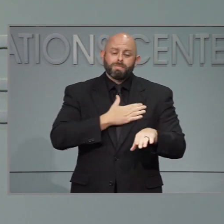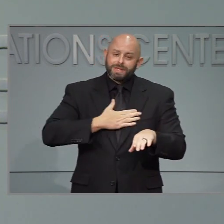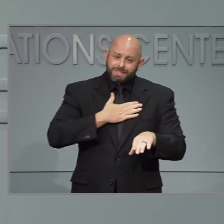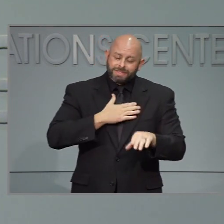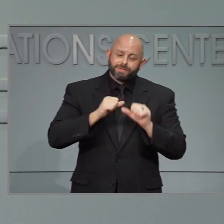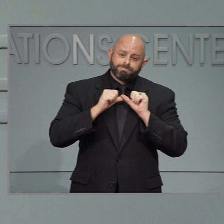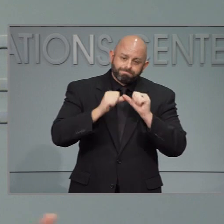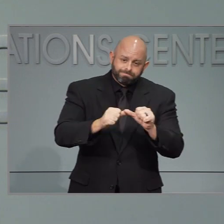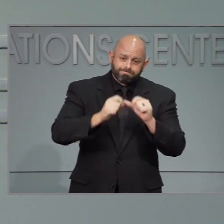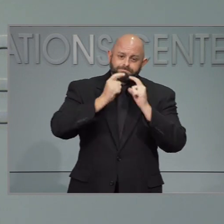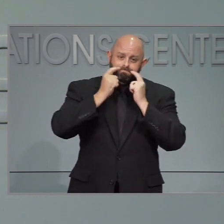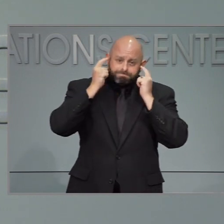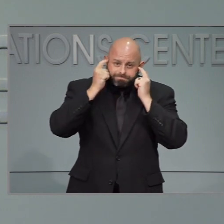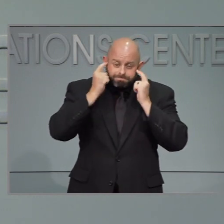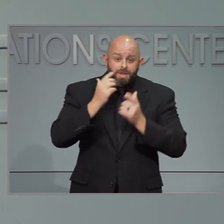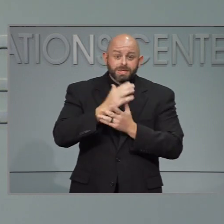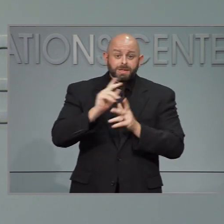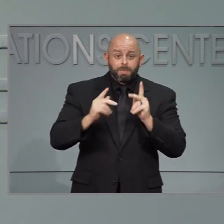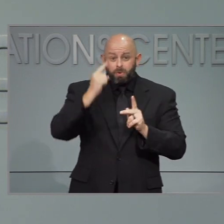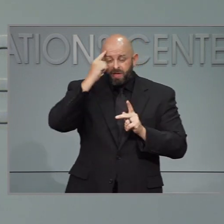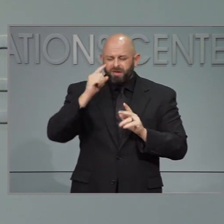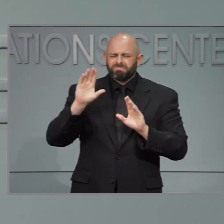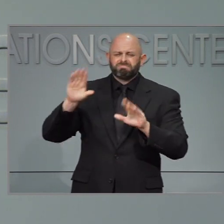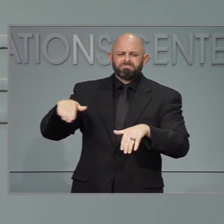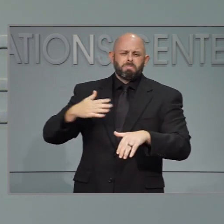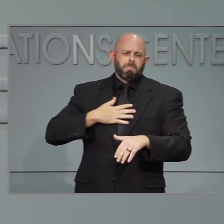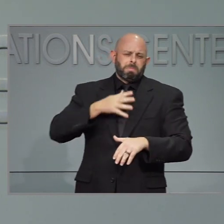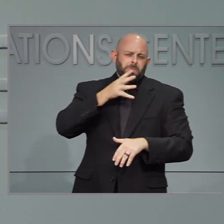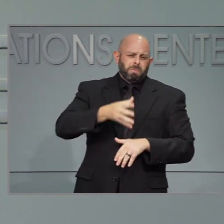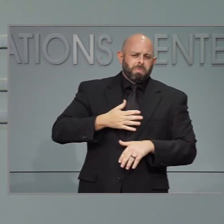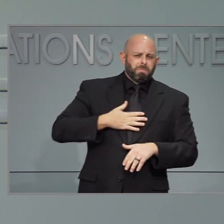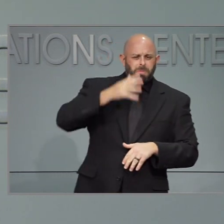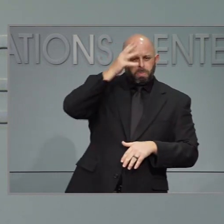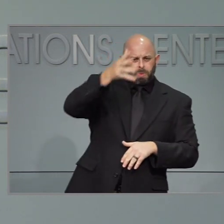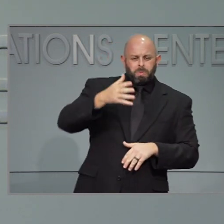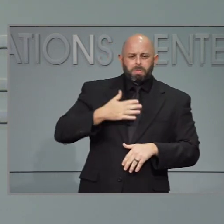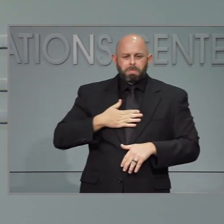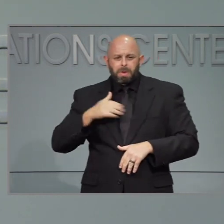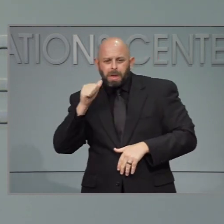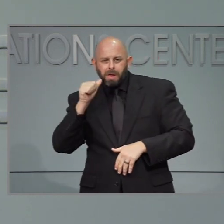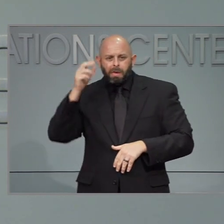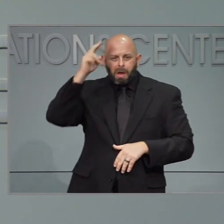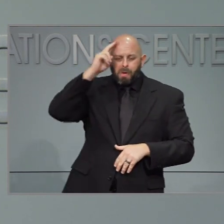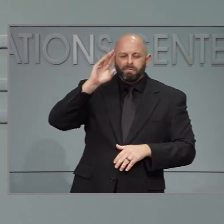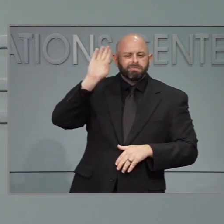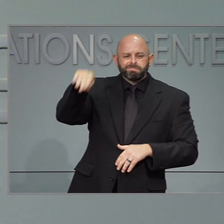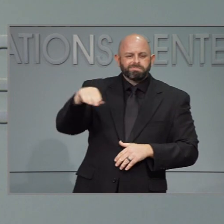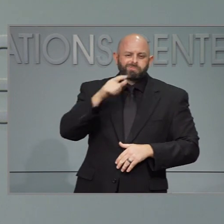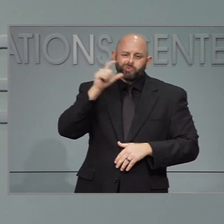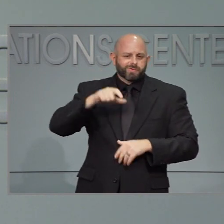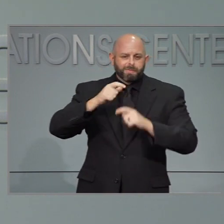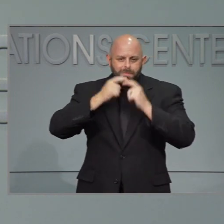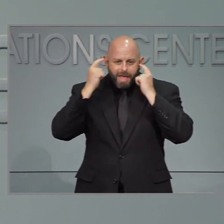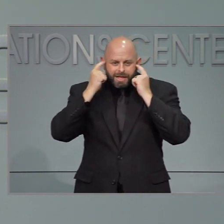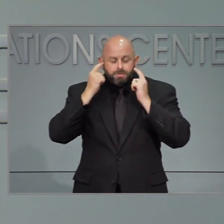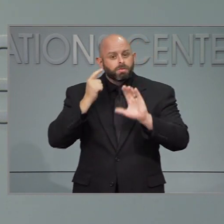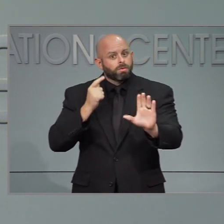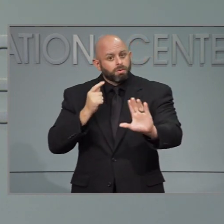personas a él se aligeran un poco sis. Son familias o familiares, seis tendidos o amigos por favor, recuerden,